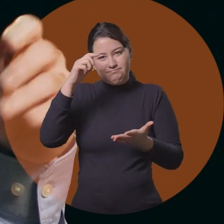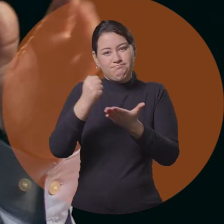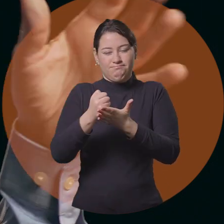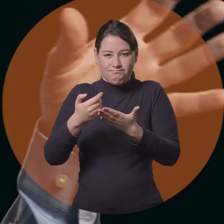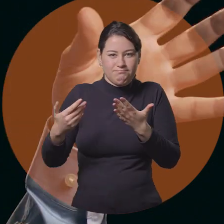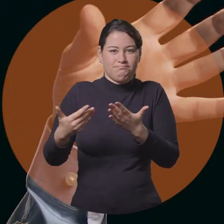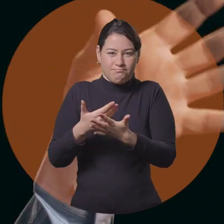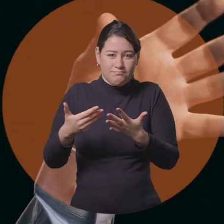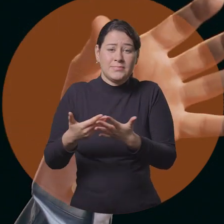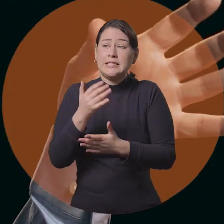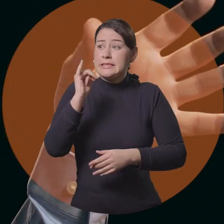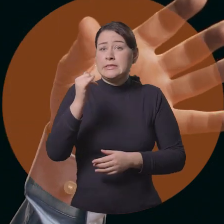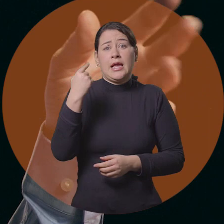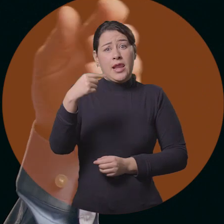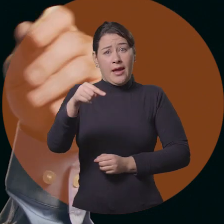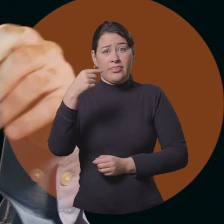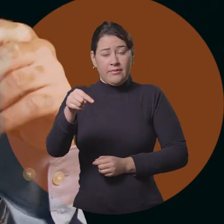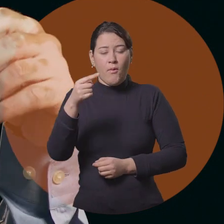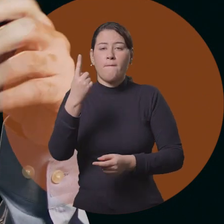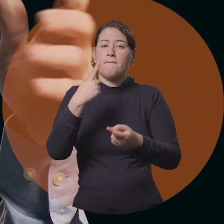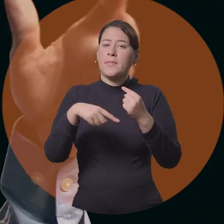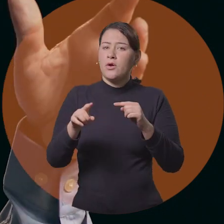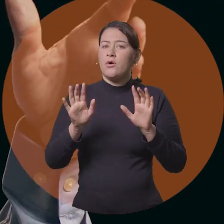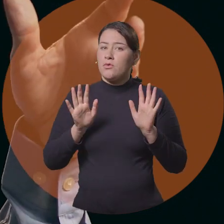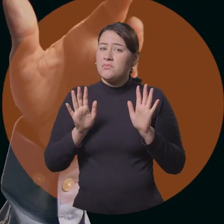Con todo lo malo que tiene, pero también tiene, digamos,